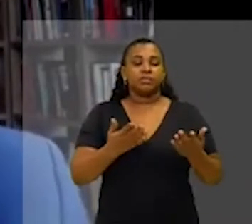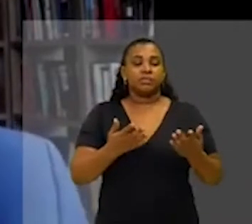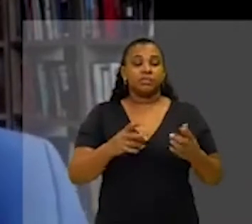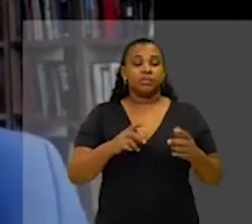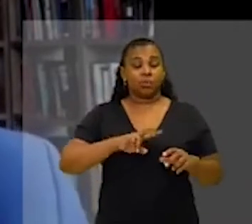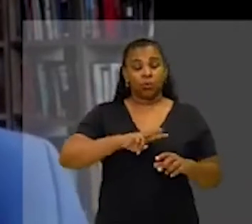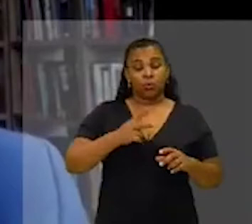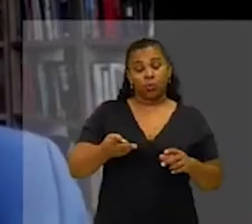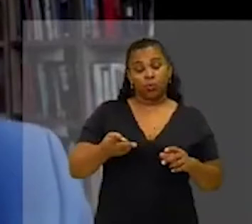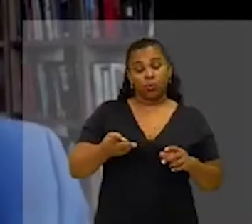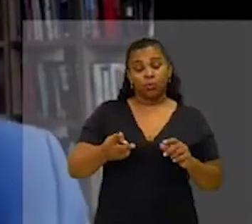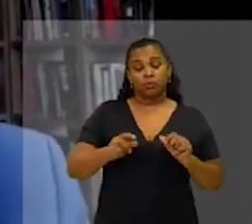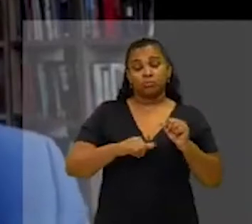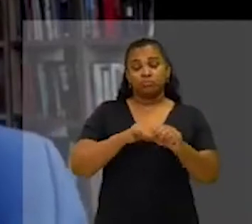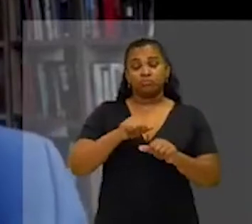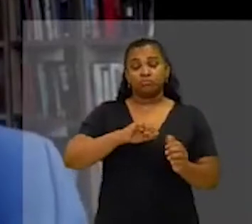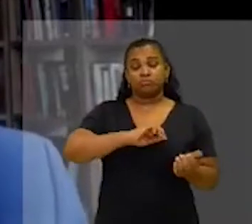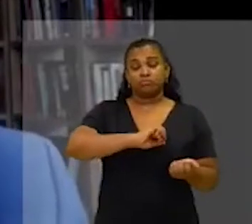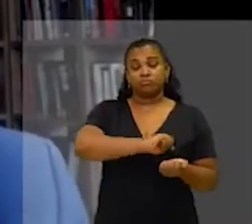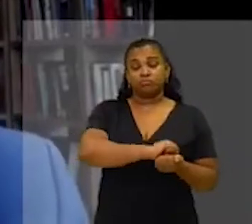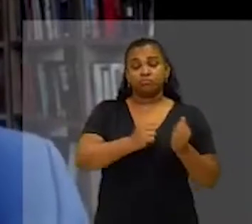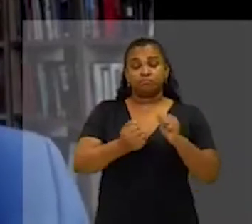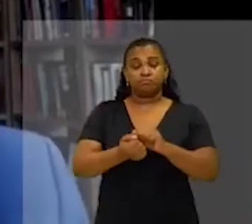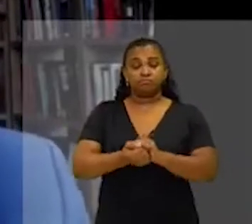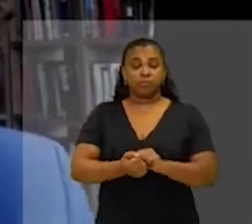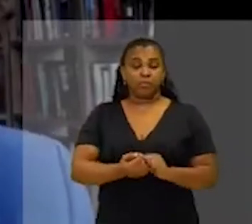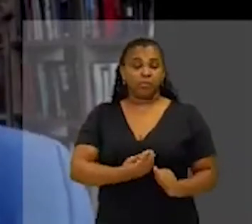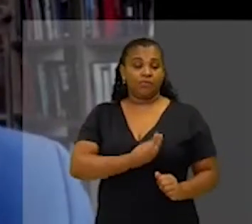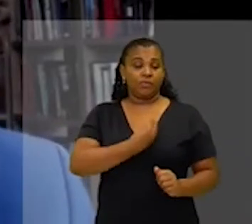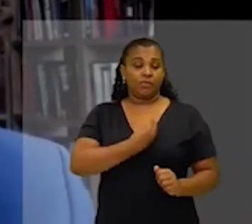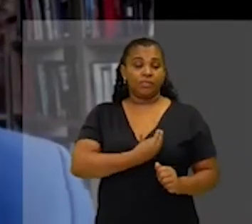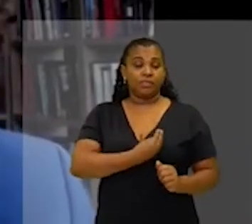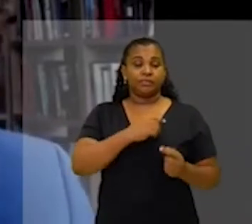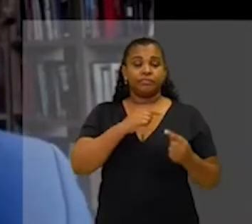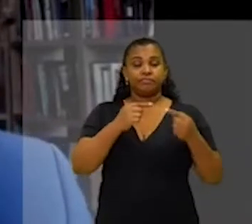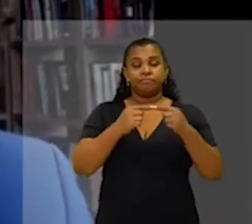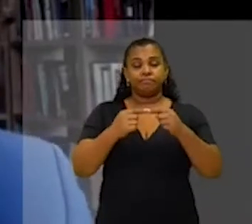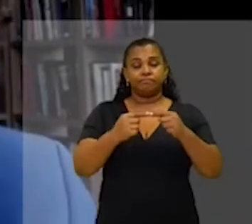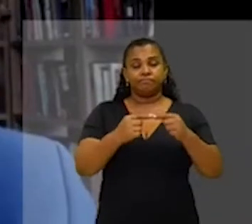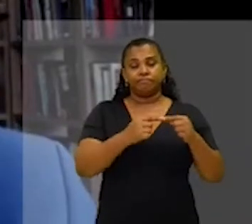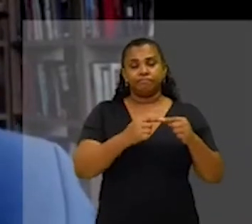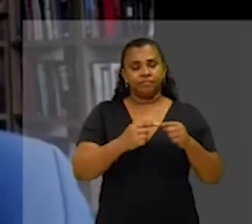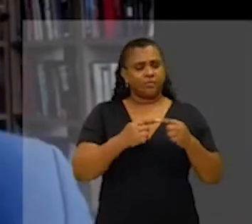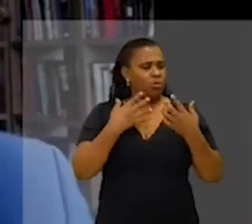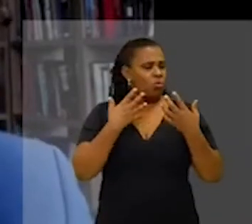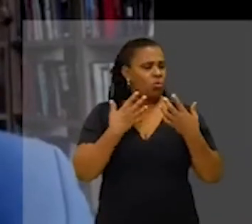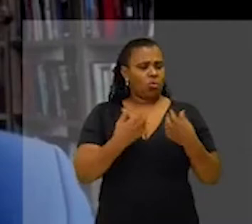âmbito da Constituição mas no âmbito da vida que não se tolera mais a ideia de gestões do